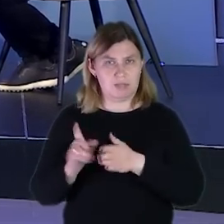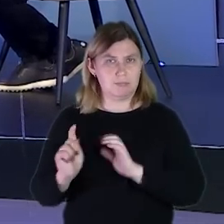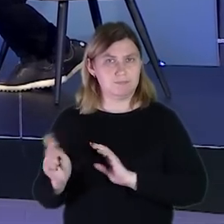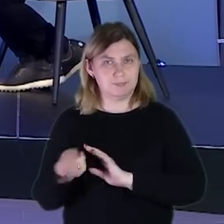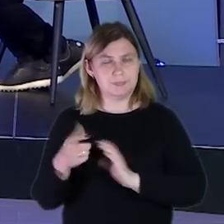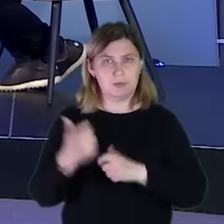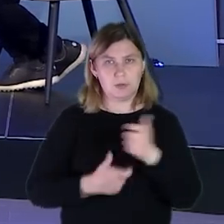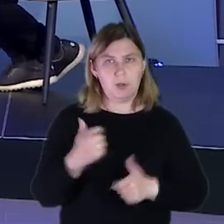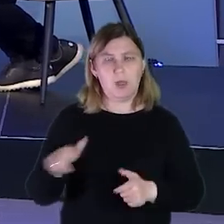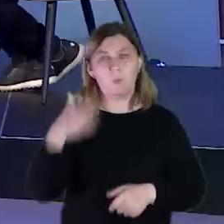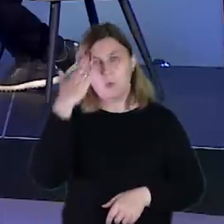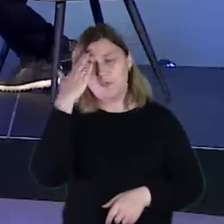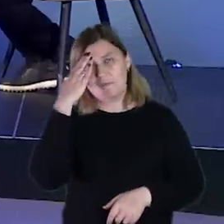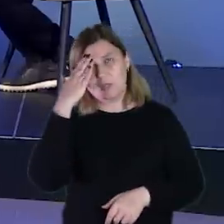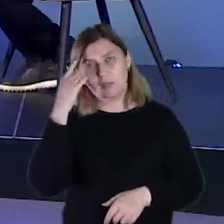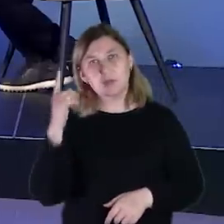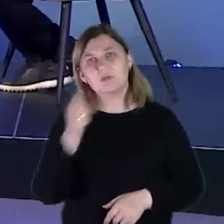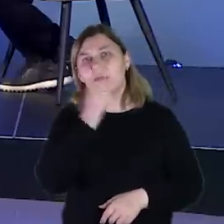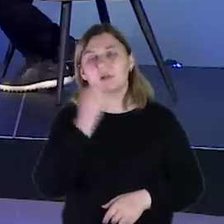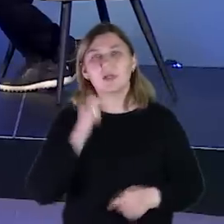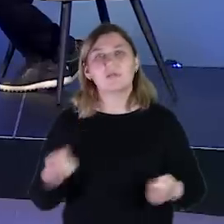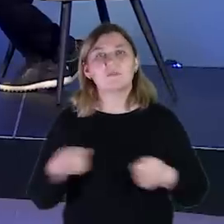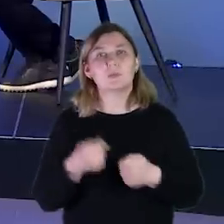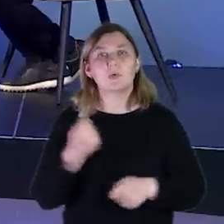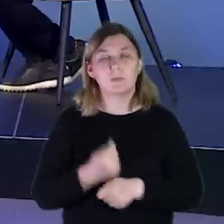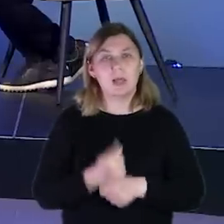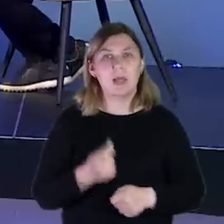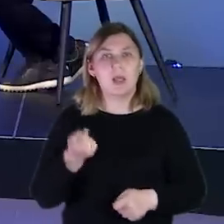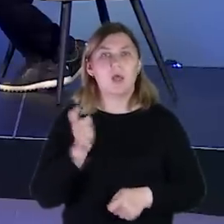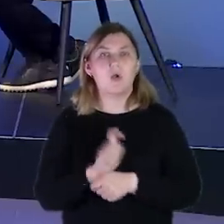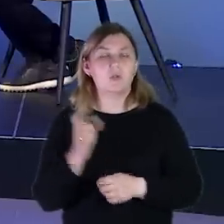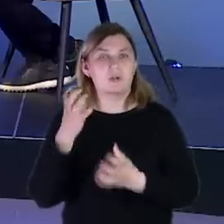Czyli on musiał mieć świadomość tego, że jest tajnym współpracownikiem kontrwywiadu.